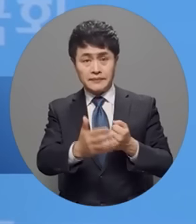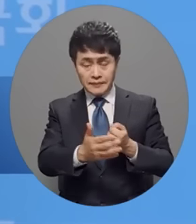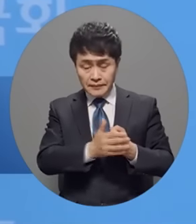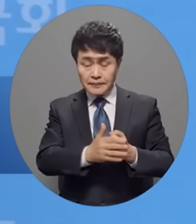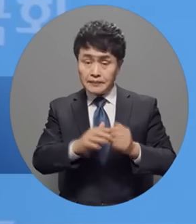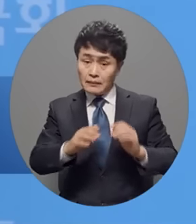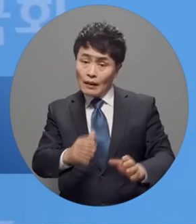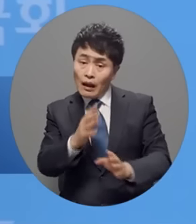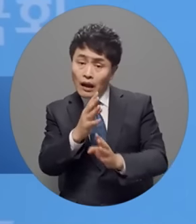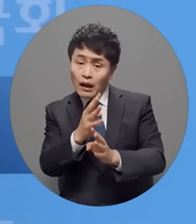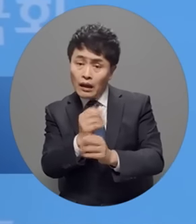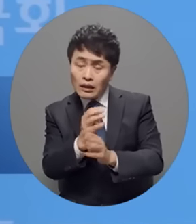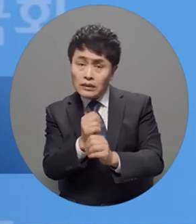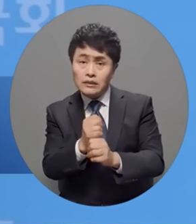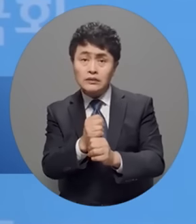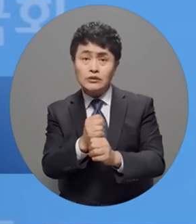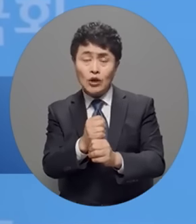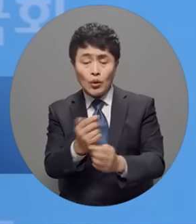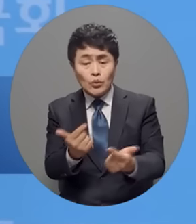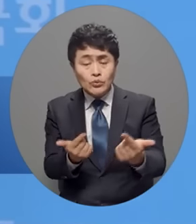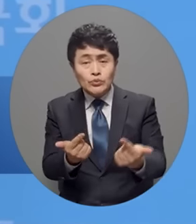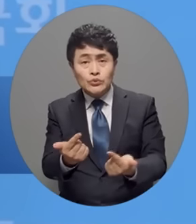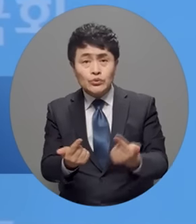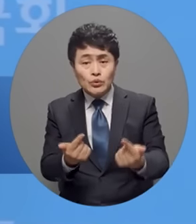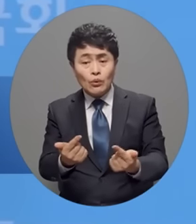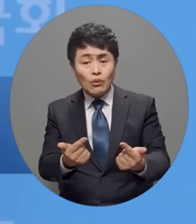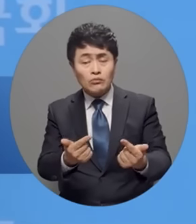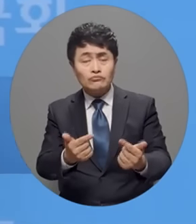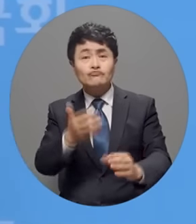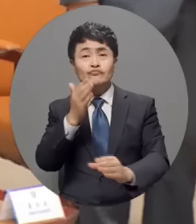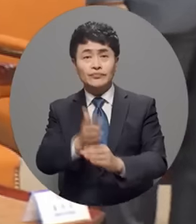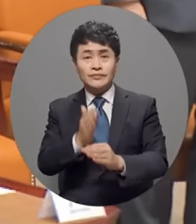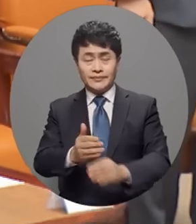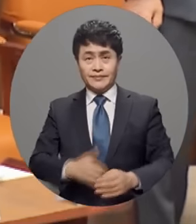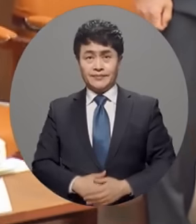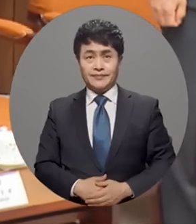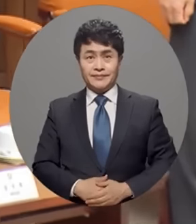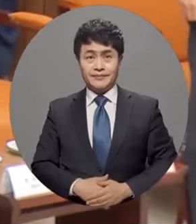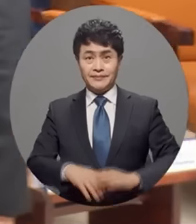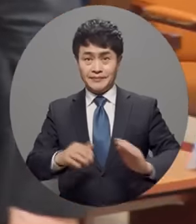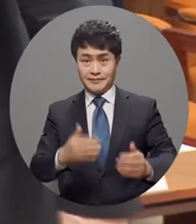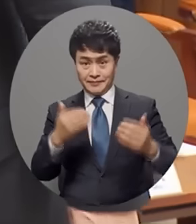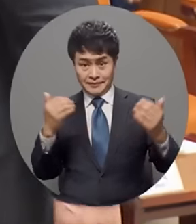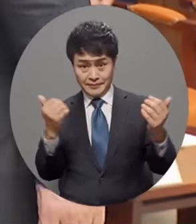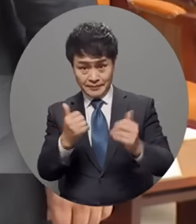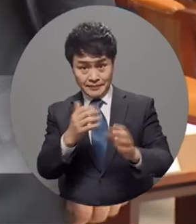그 일정을 조율하는 과정으로 알고 있습니다.